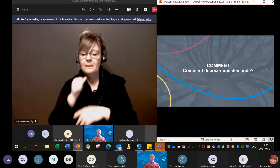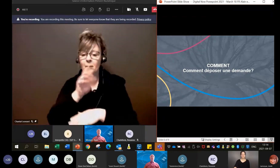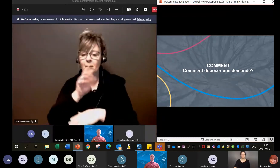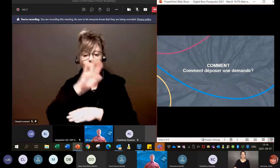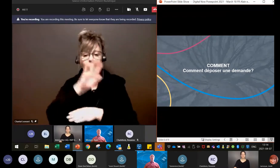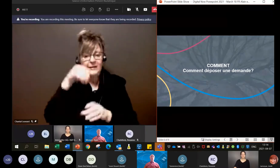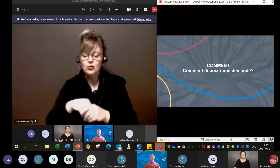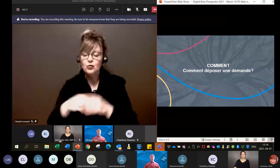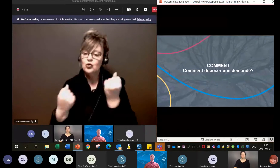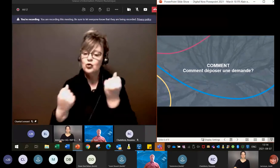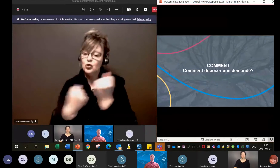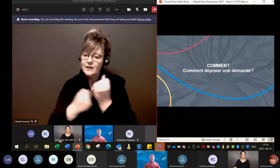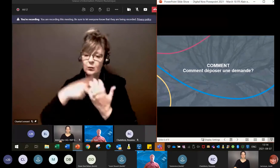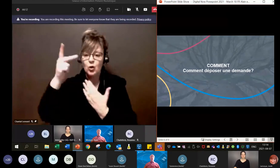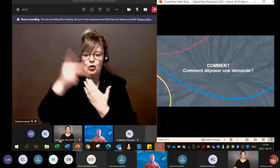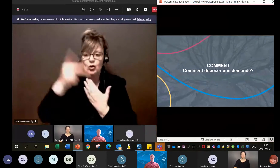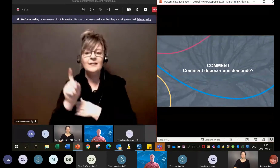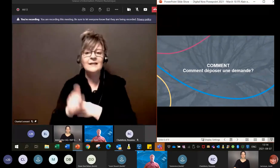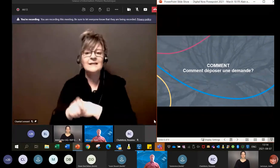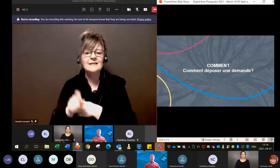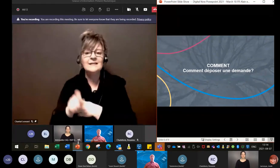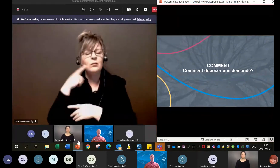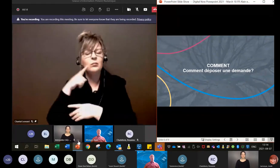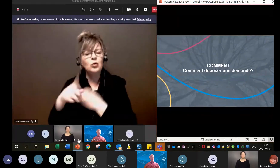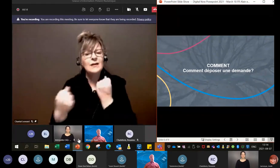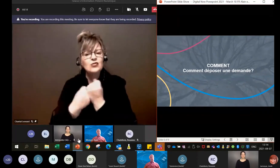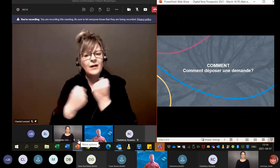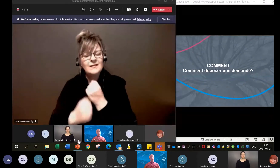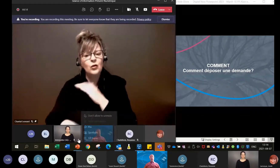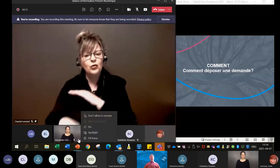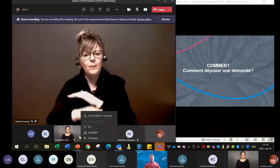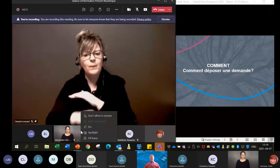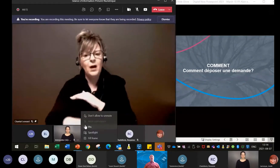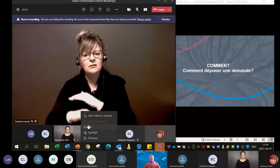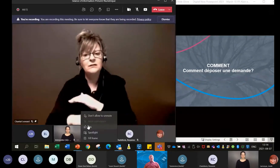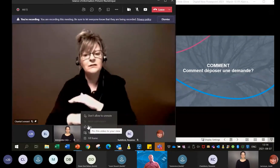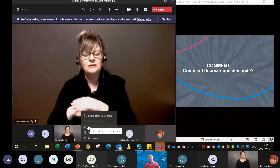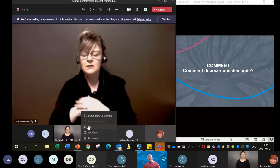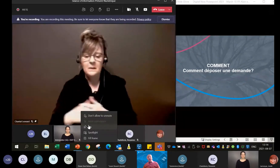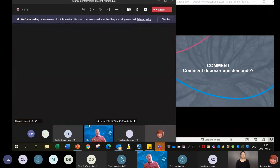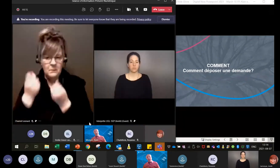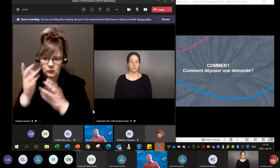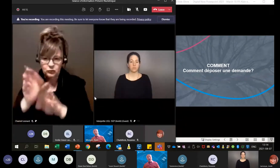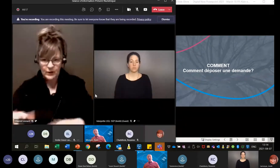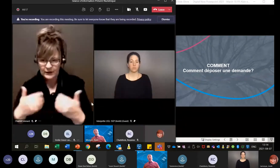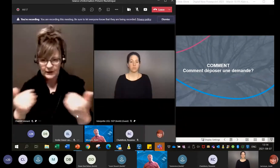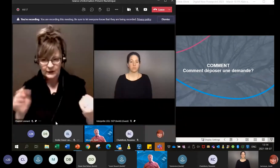nécessaires pour obtenir une subvention